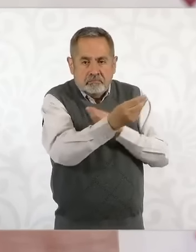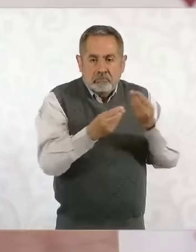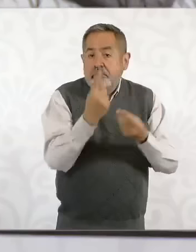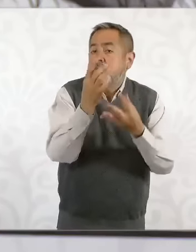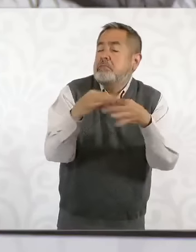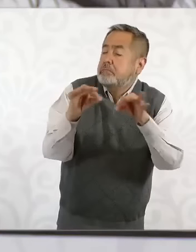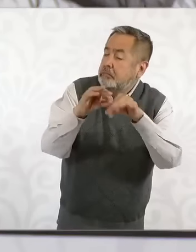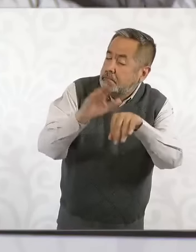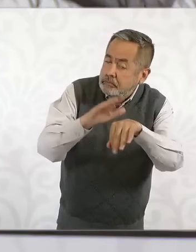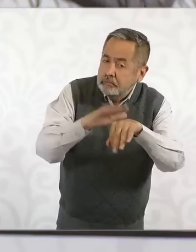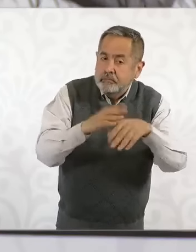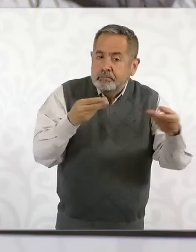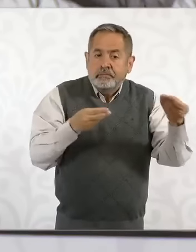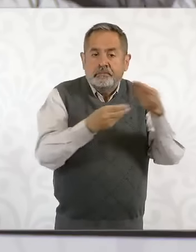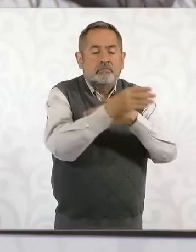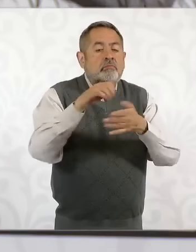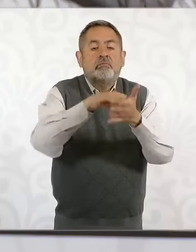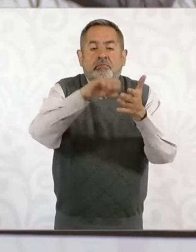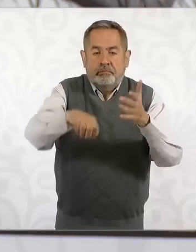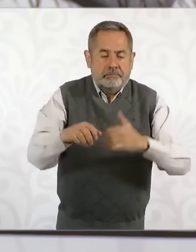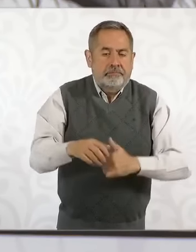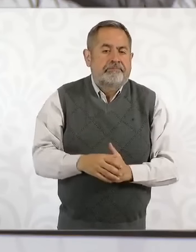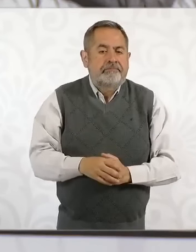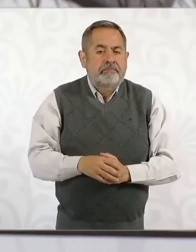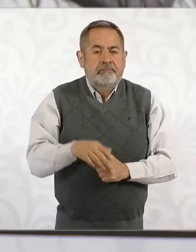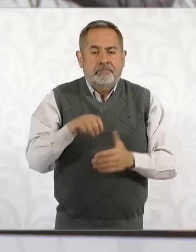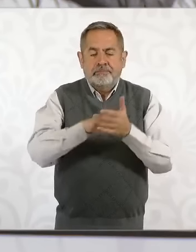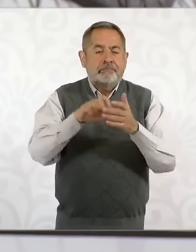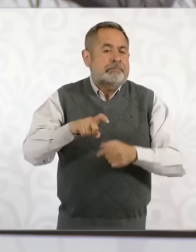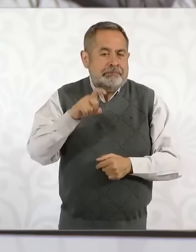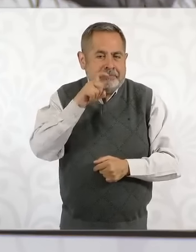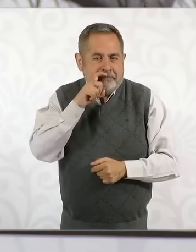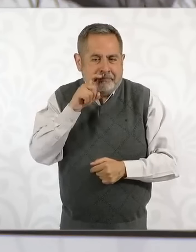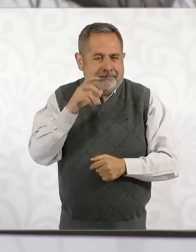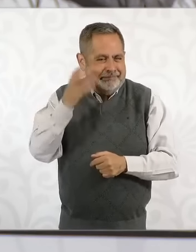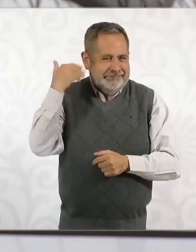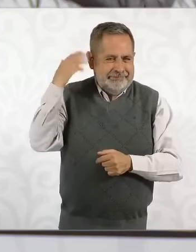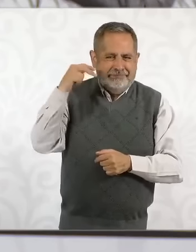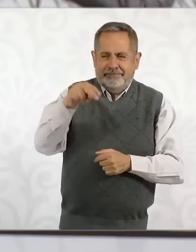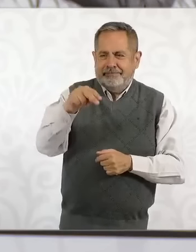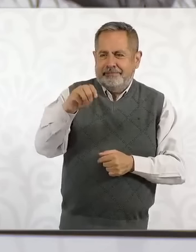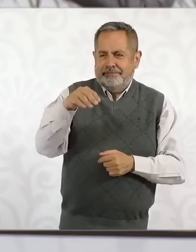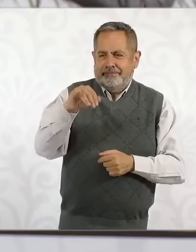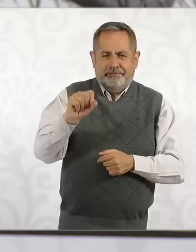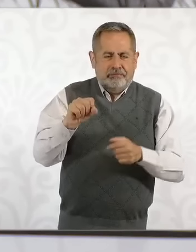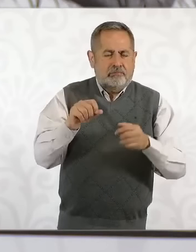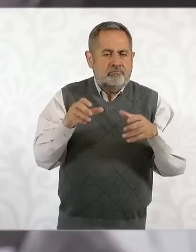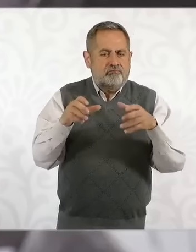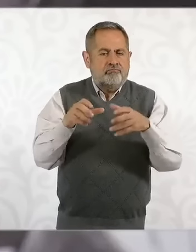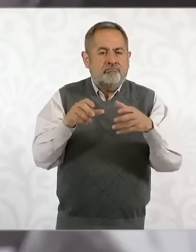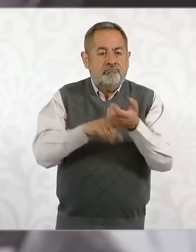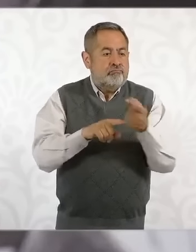Porque, por ejemplo, en la operación de Nemesio Ceguera, que fue planeada, desarrollada, ejecutada